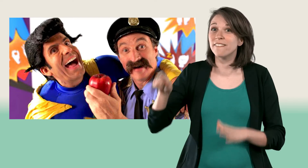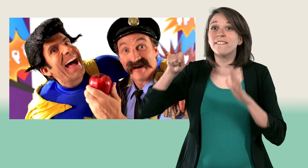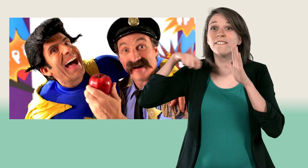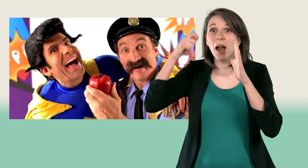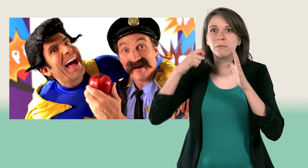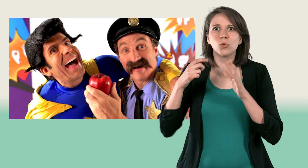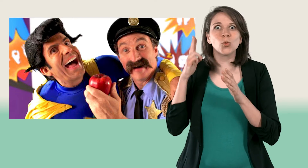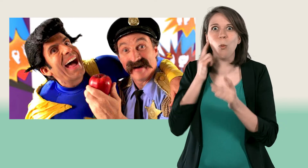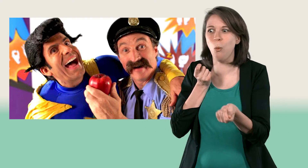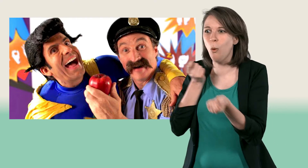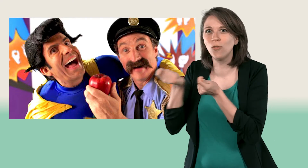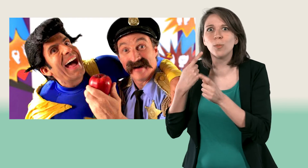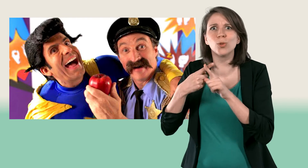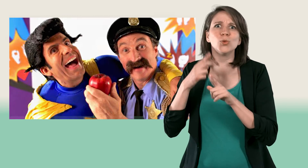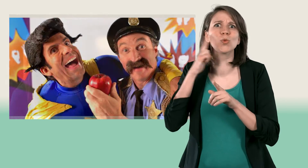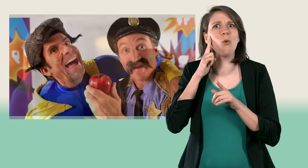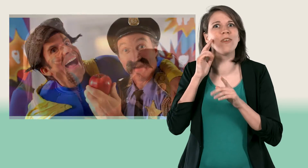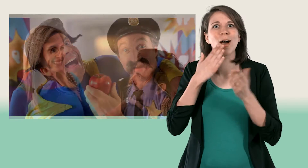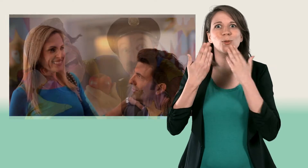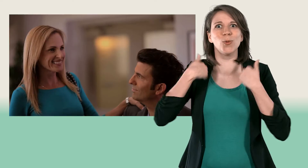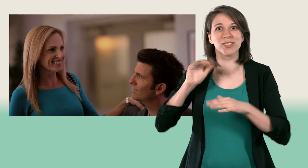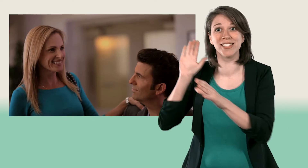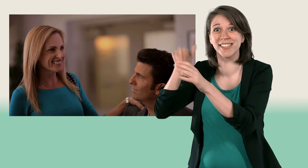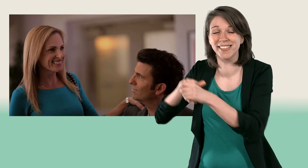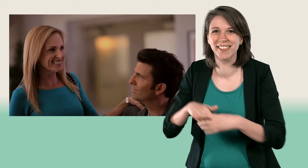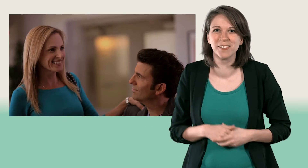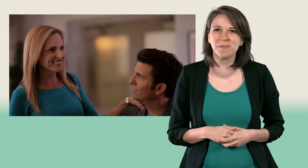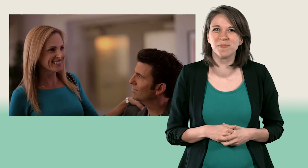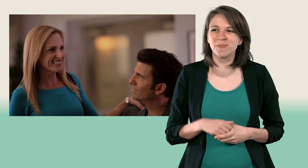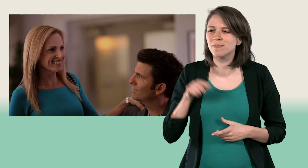De film is geregisseerd door een dove persoon, en er spelen dove acteurs in mee.